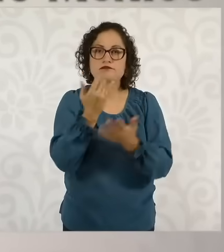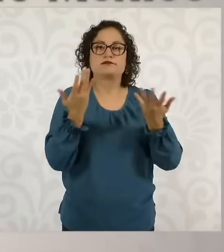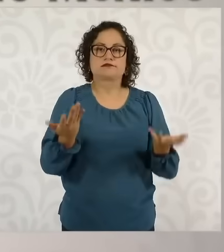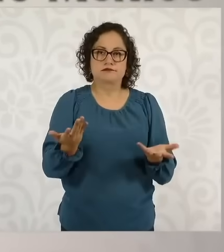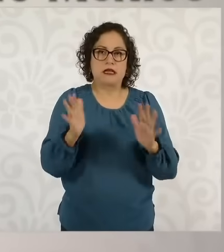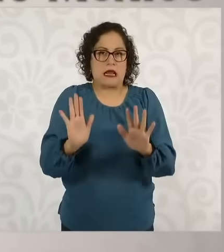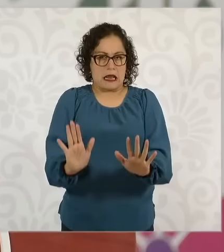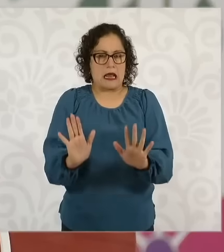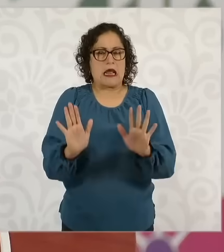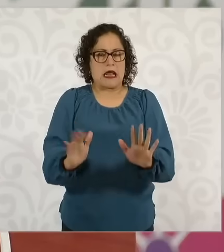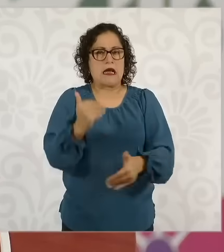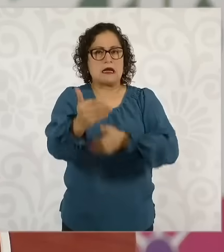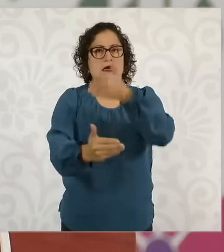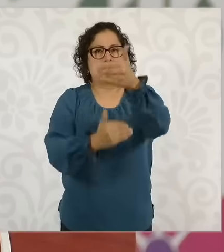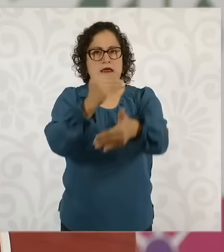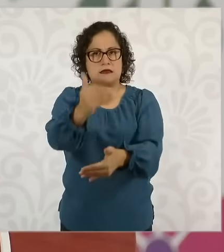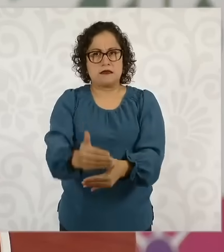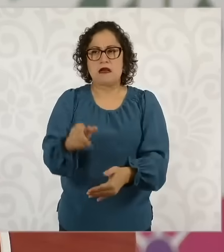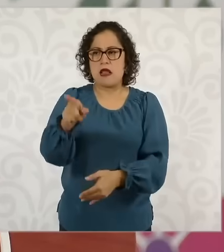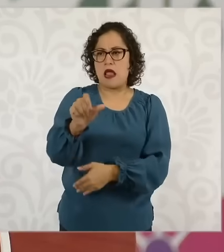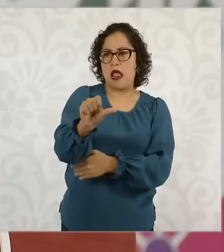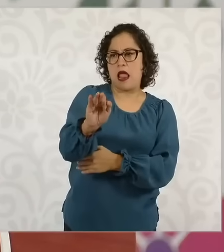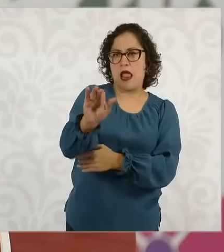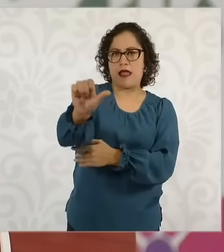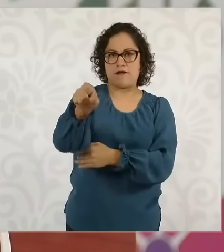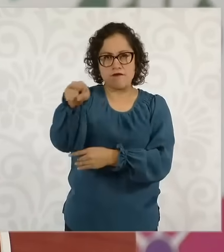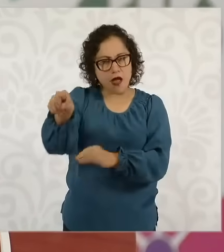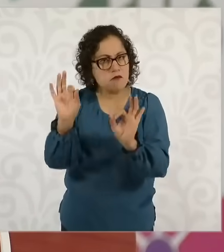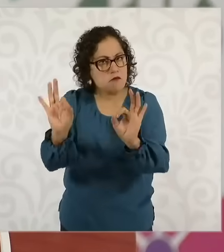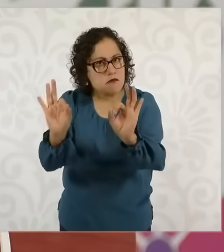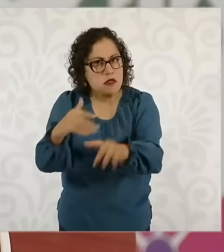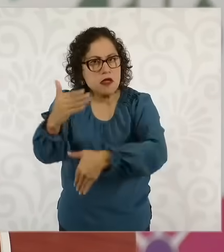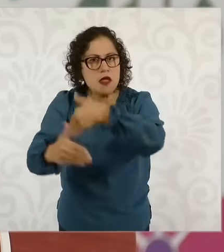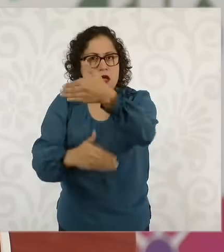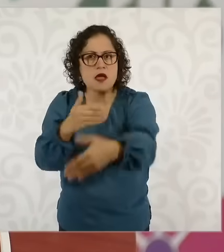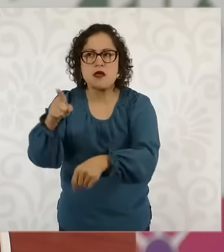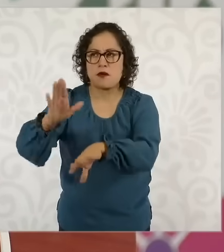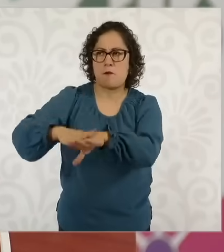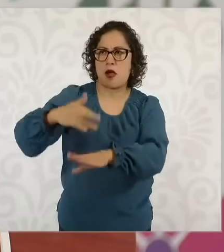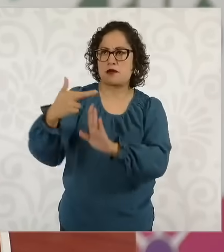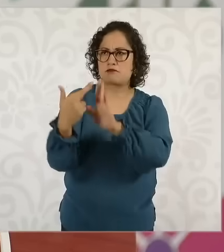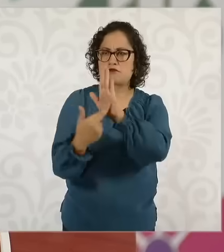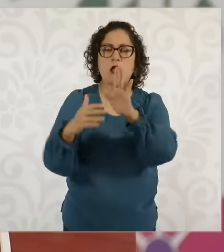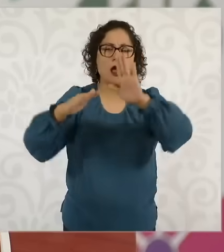fiscales. En el caso del AIFA están funcionando bien, incluso mucho mejor que cuando funcionaban